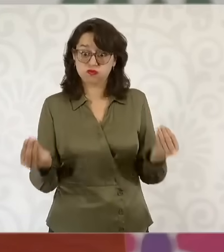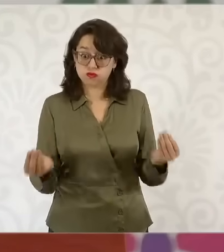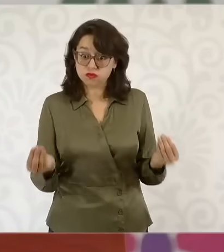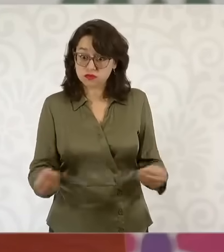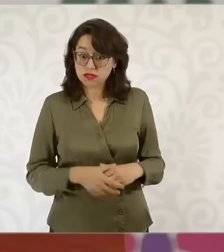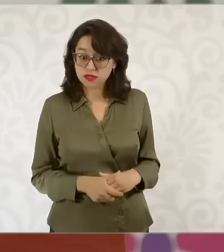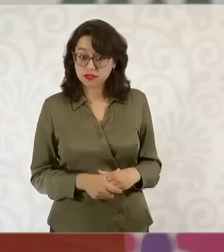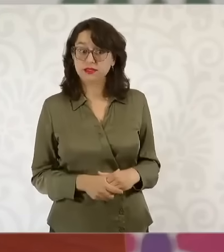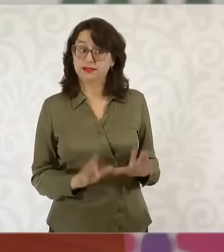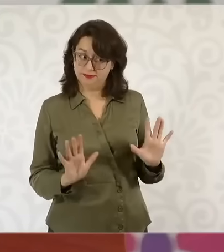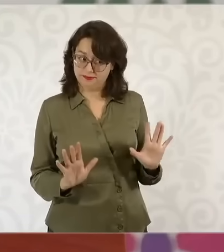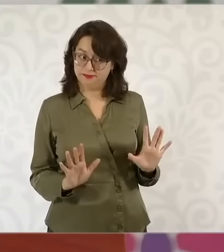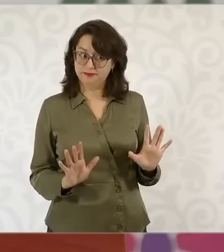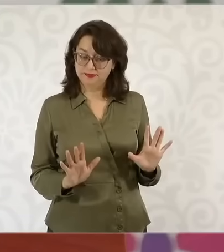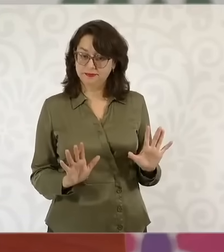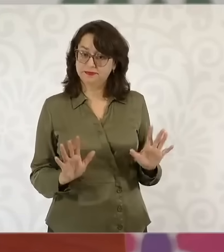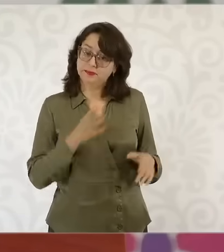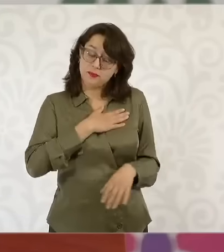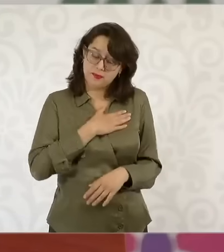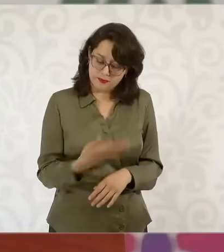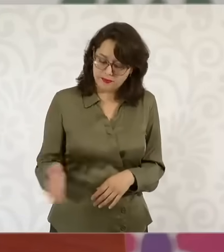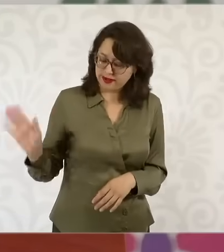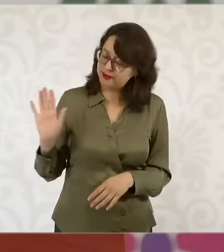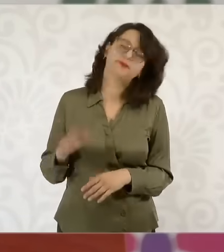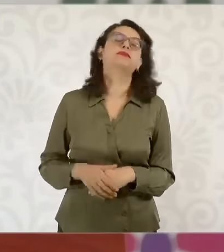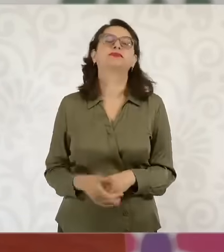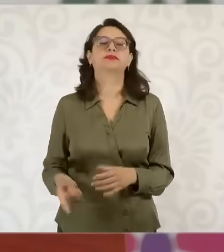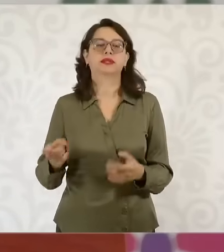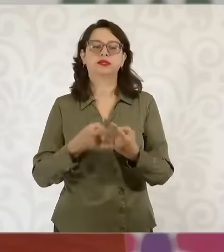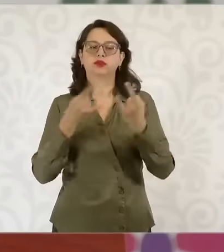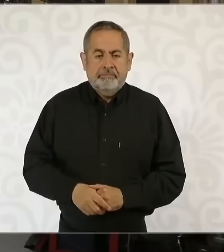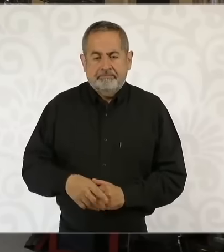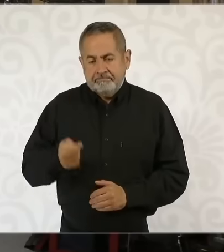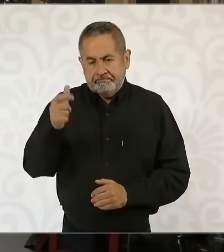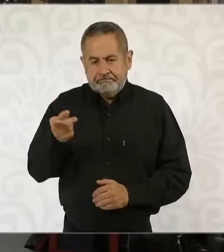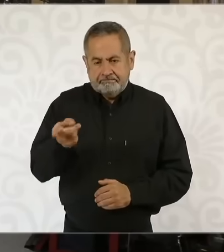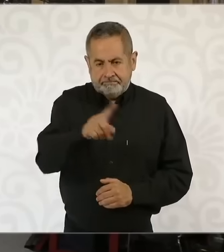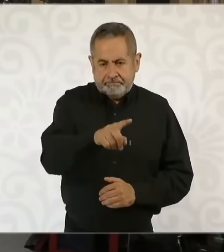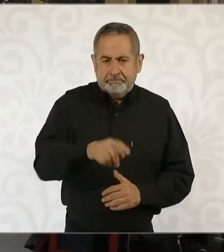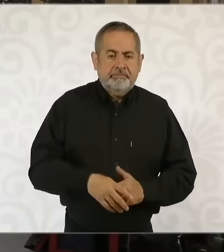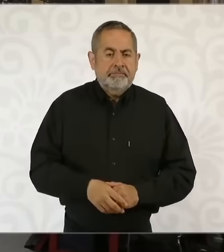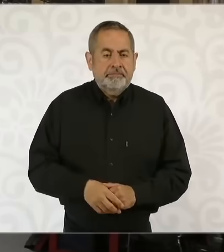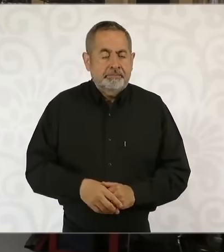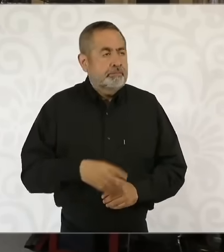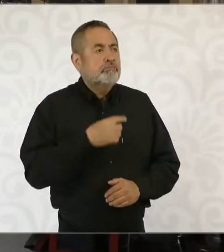de algunos, pero bueno, ya también es parte de la historia. Buenos días, presidenta Elia Cruz de la